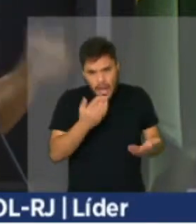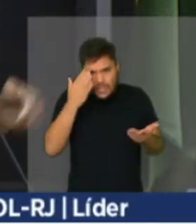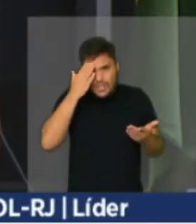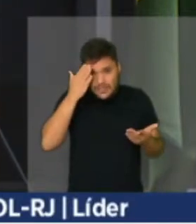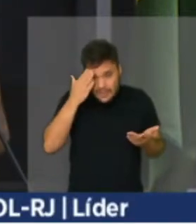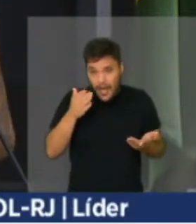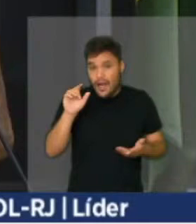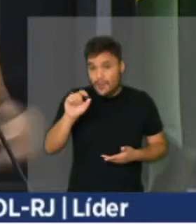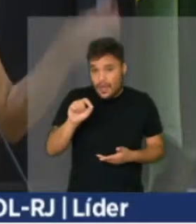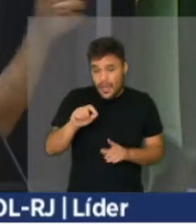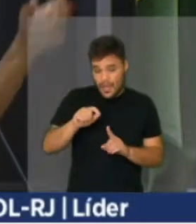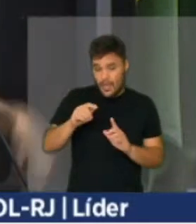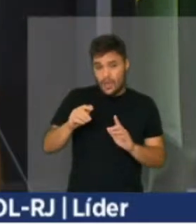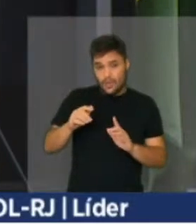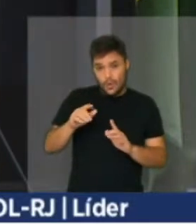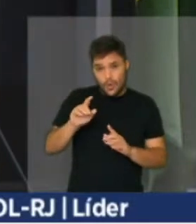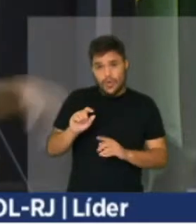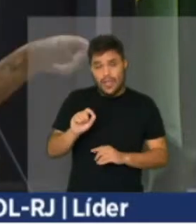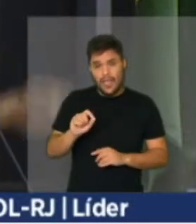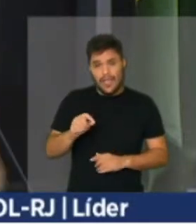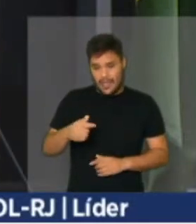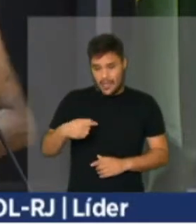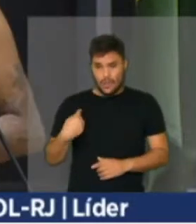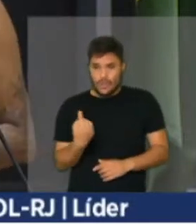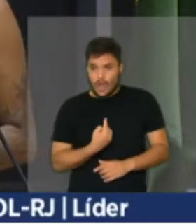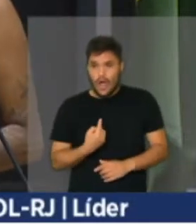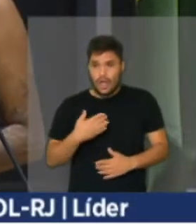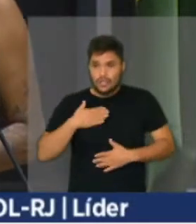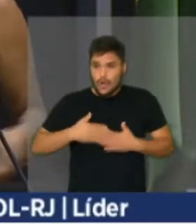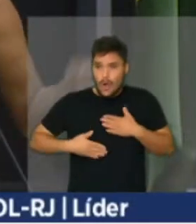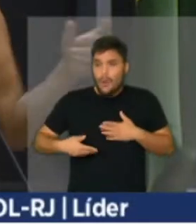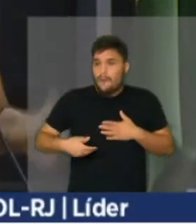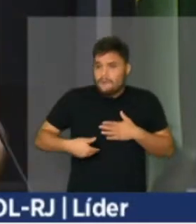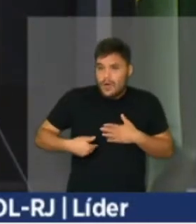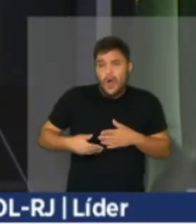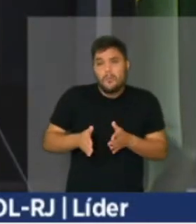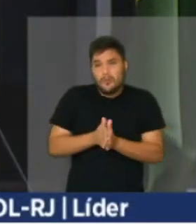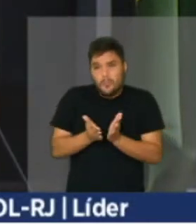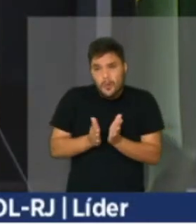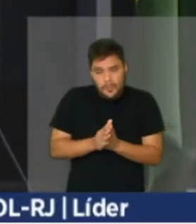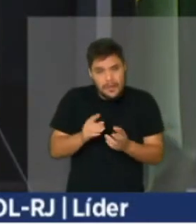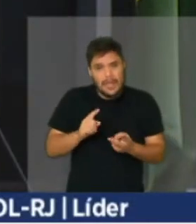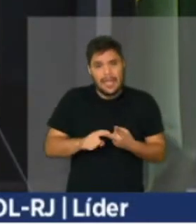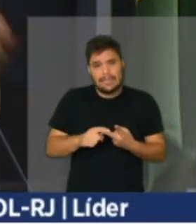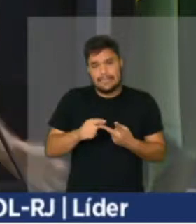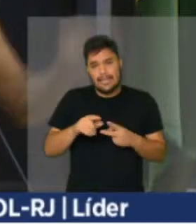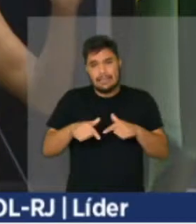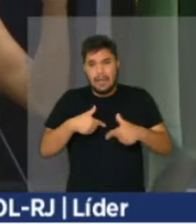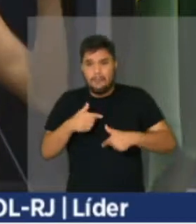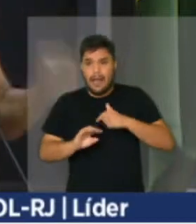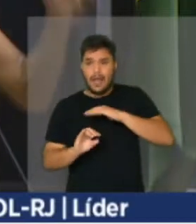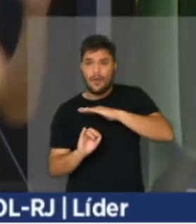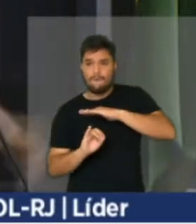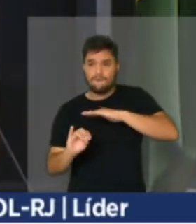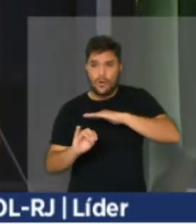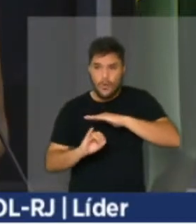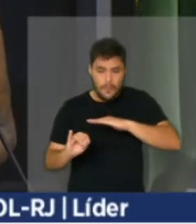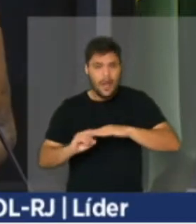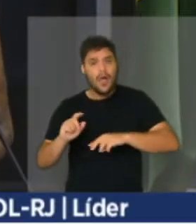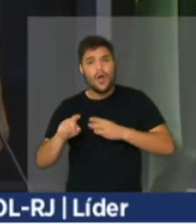INFORMALIDADE ULTRAPASSOU 40%. SABEMOS, INCLUSIVE QUE NO MESMO CORPO QUE CHEGA A FOME, QUE CHEGA A POBREZA, QUE CHEGA O TRABALHO INFORMAL, QUE CHEGA O DESESPERO DE NÃO PODER